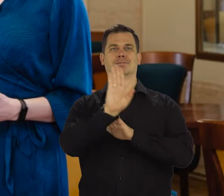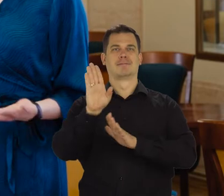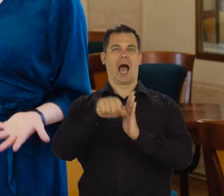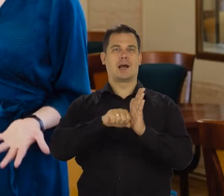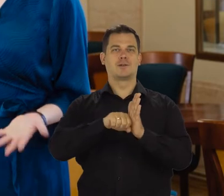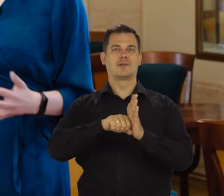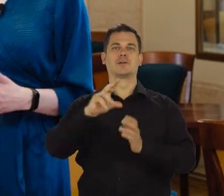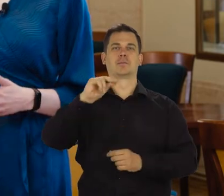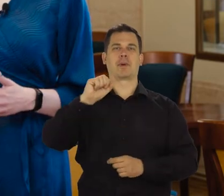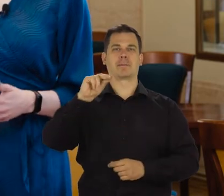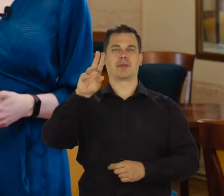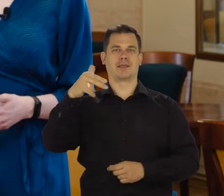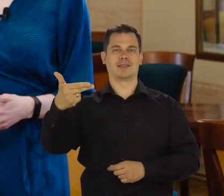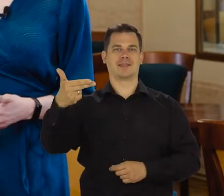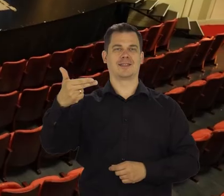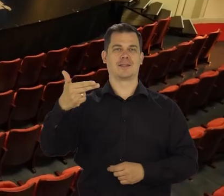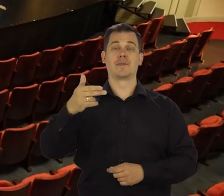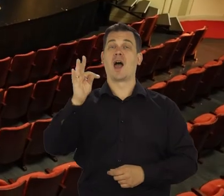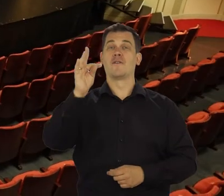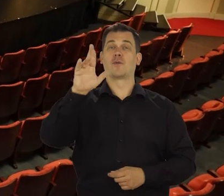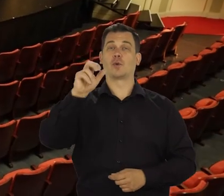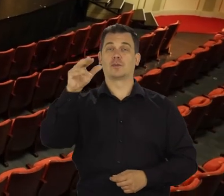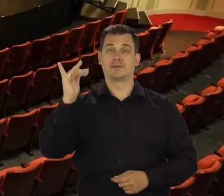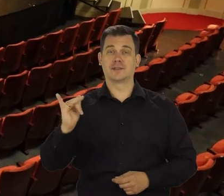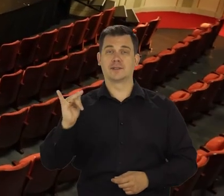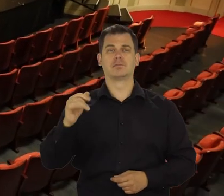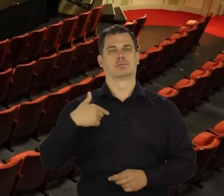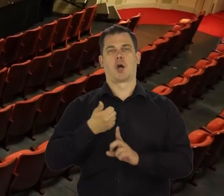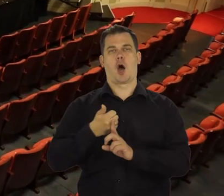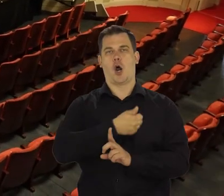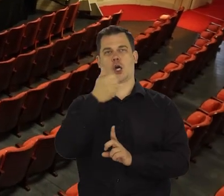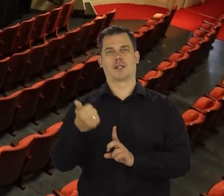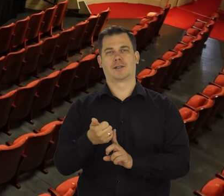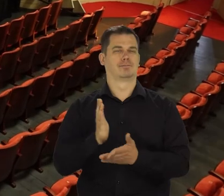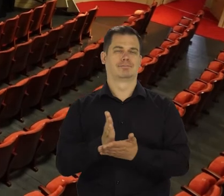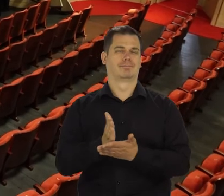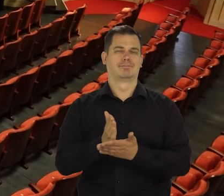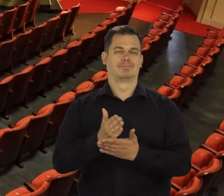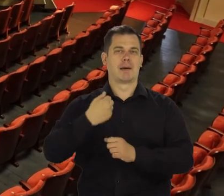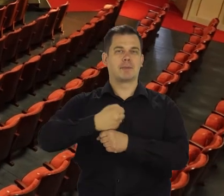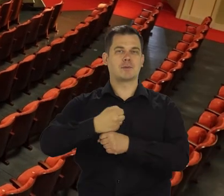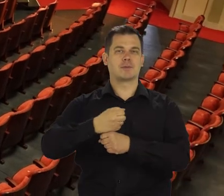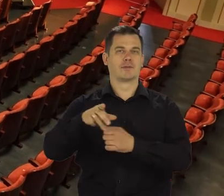Zagrał Papkina. Franciszek Frączkowski tylko przez rok zawiadywał tutaj Polską Sceną w Toruniu,